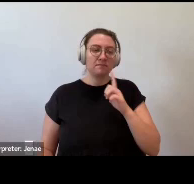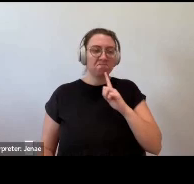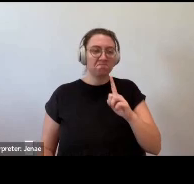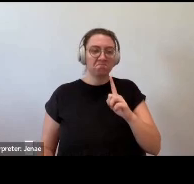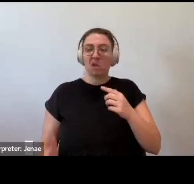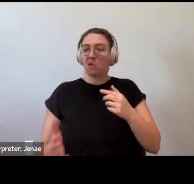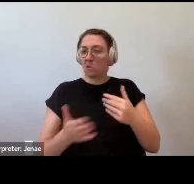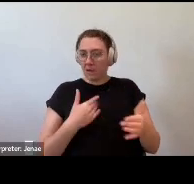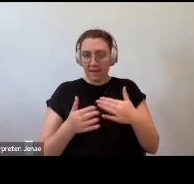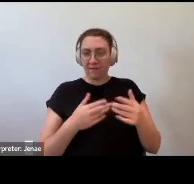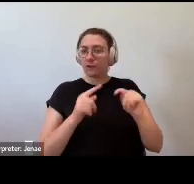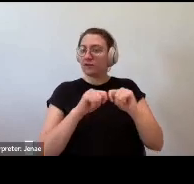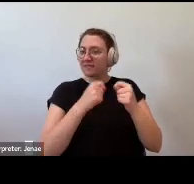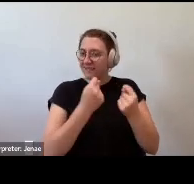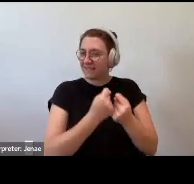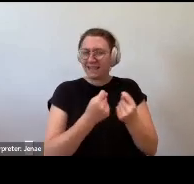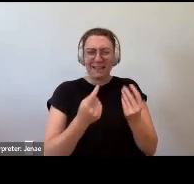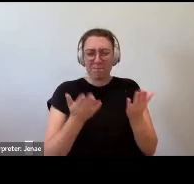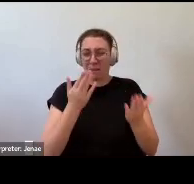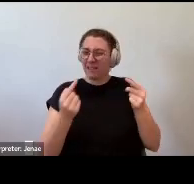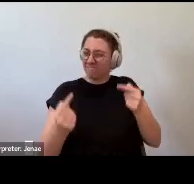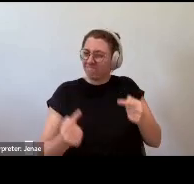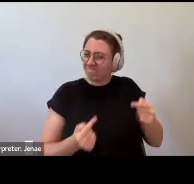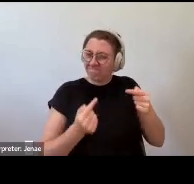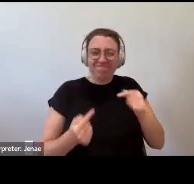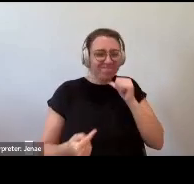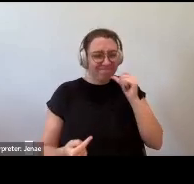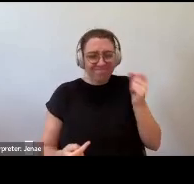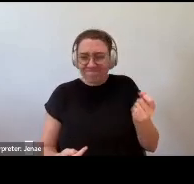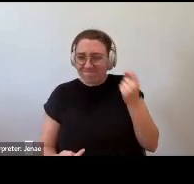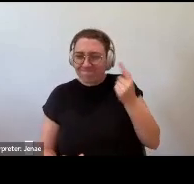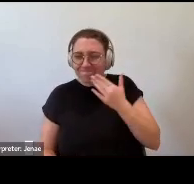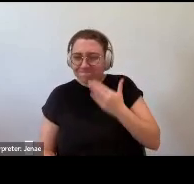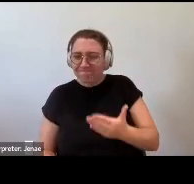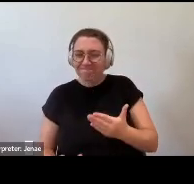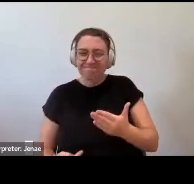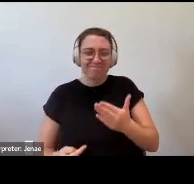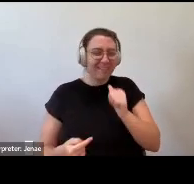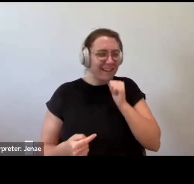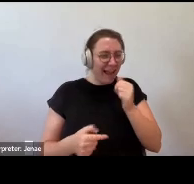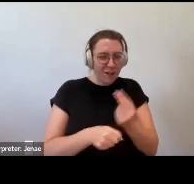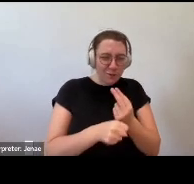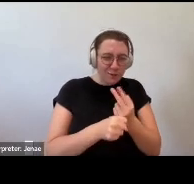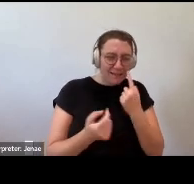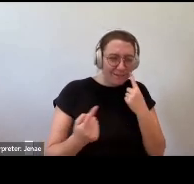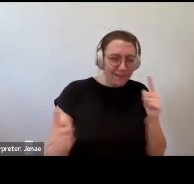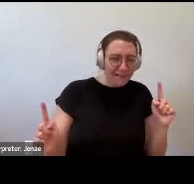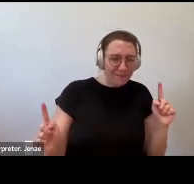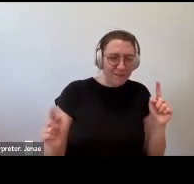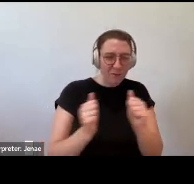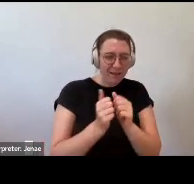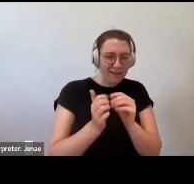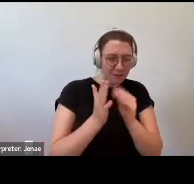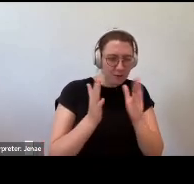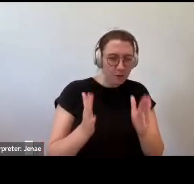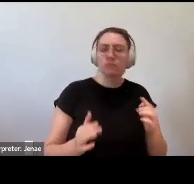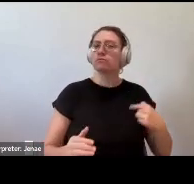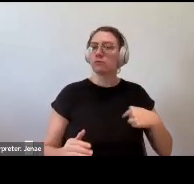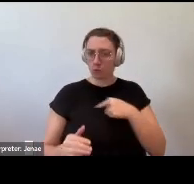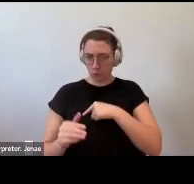podemos intervenir en cualquier cosa que el equipo tenga dificultades para comprender o usar eficazmente con sus estudiantes.